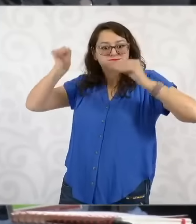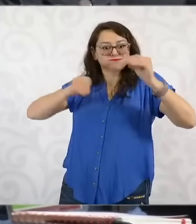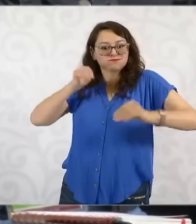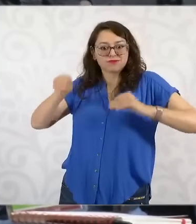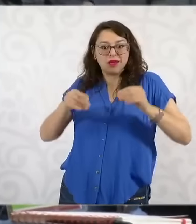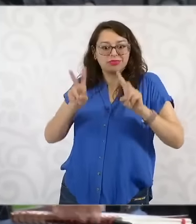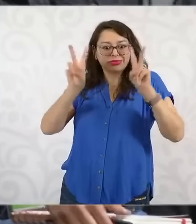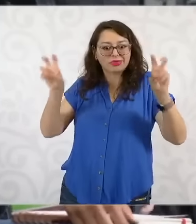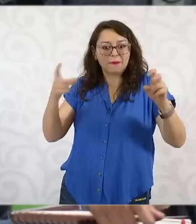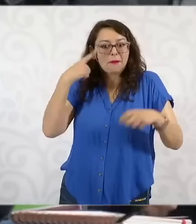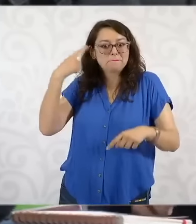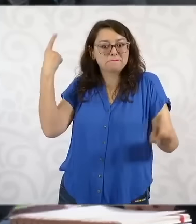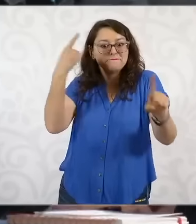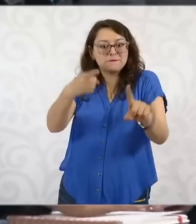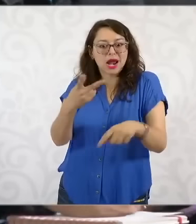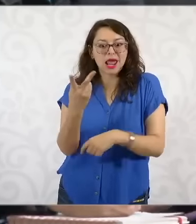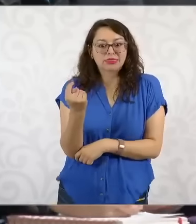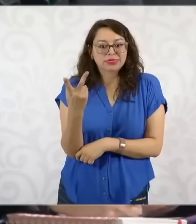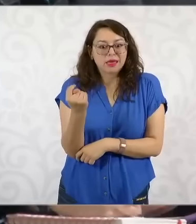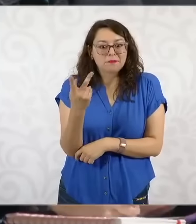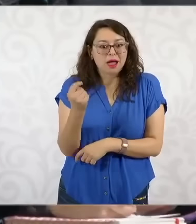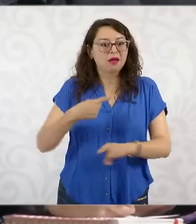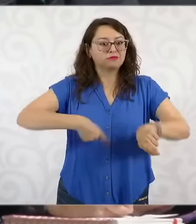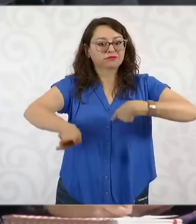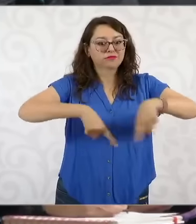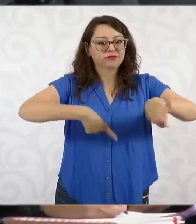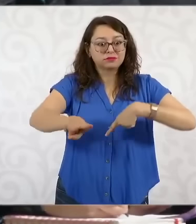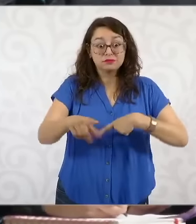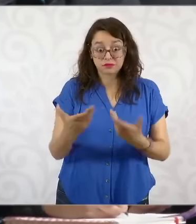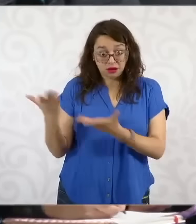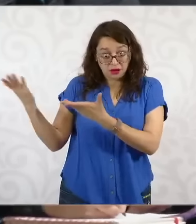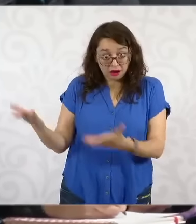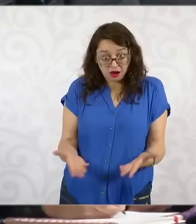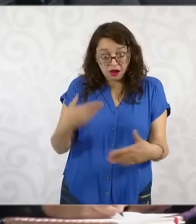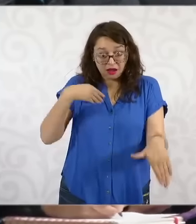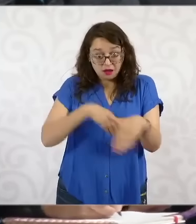todas las estructuras para el Fanfest. ¿Se les va a permitir el ingreso al Zócalo, presidente? tiene